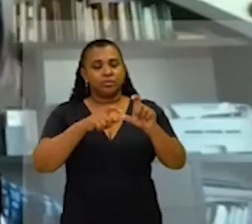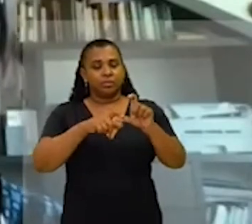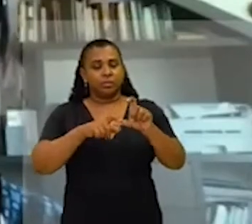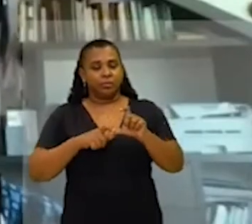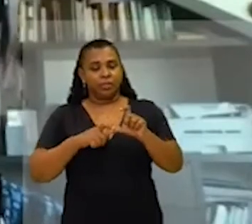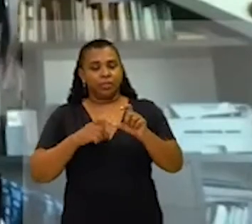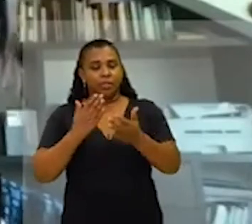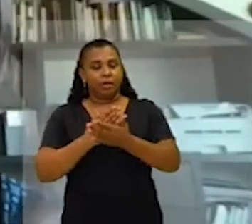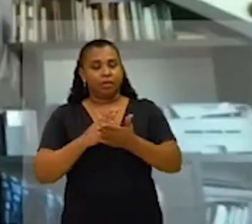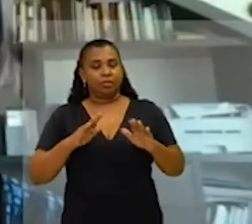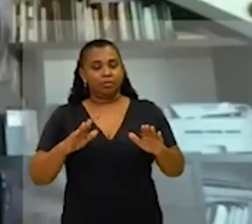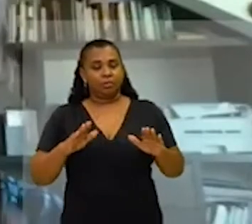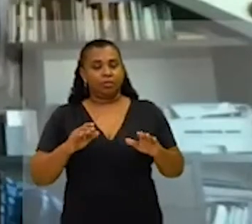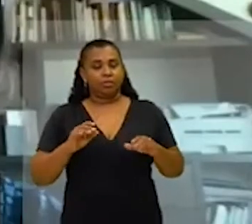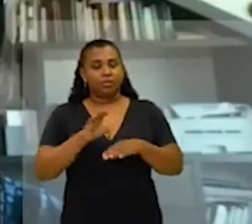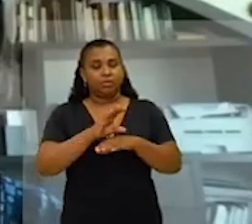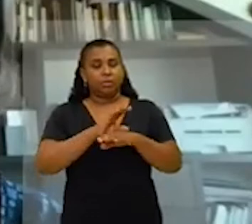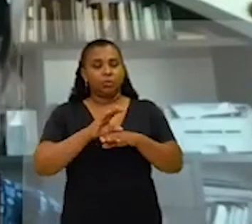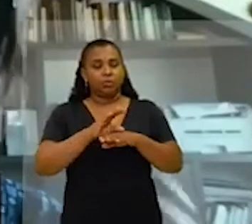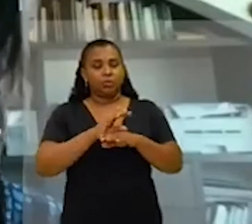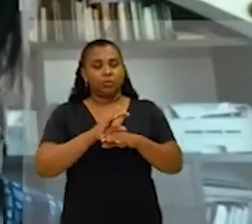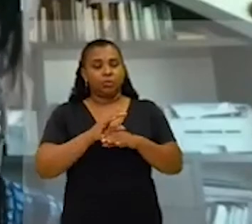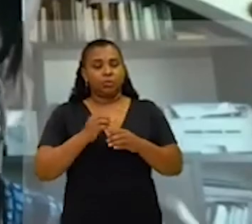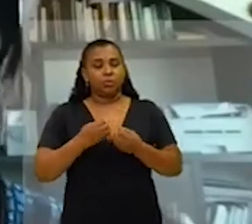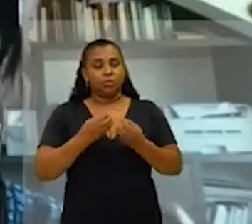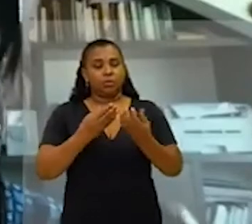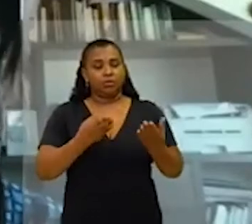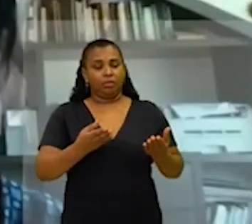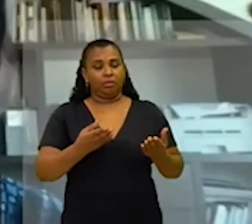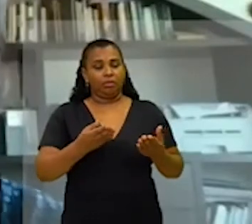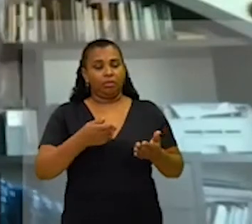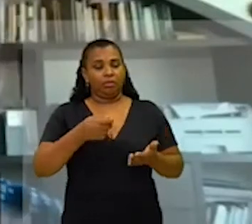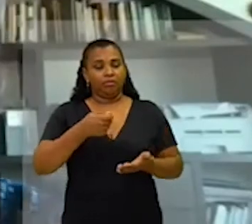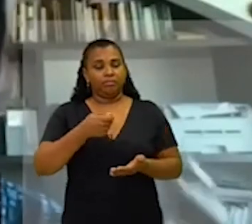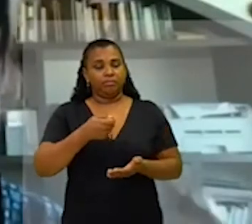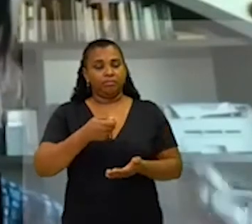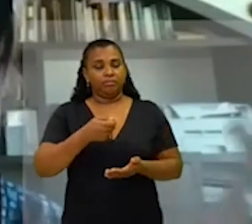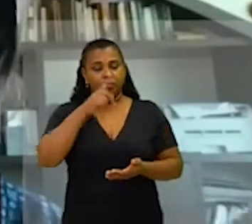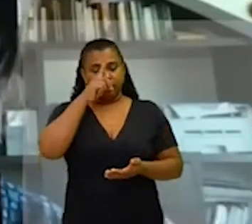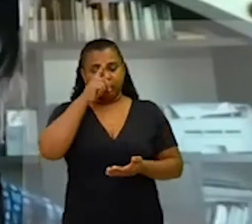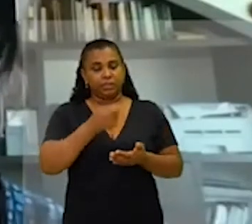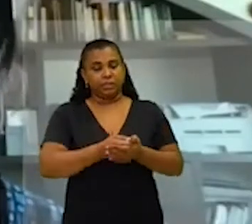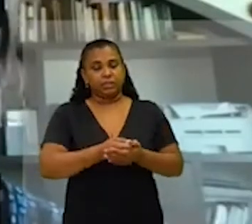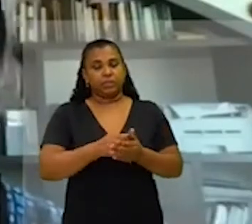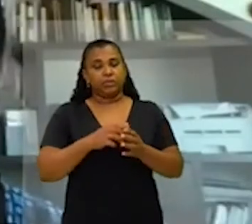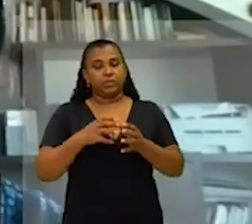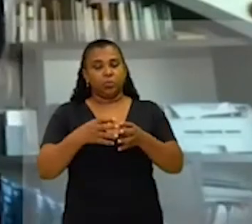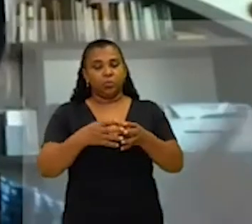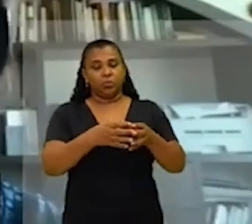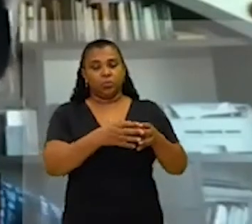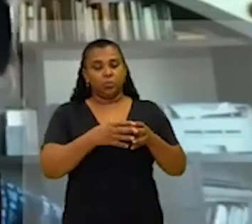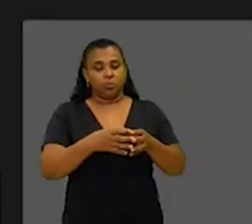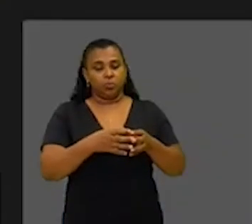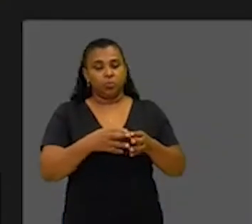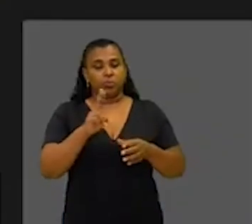não não não impede que haja uma regulamentação do uso desse grande fundo partidários para a